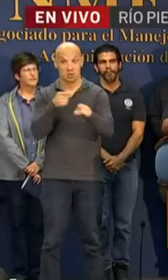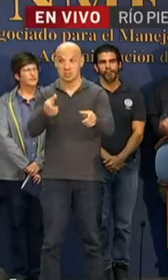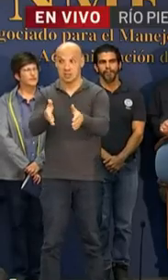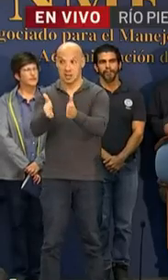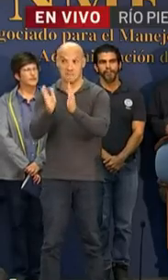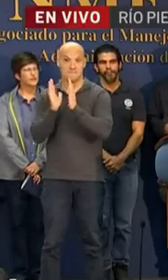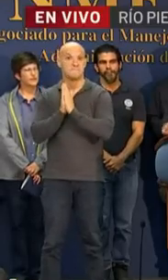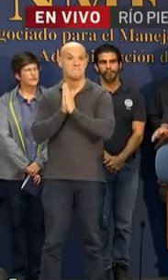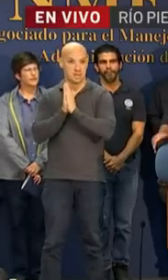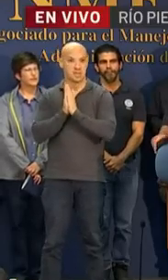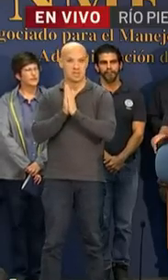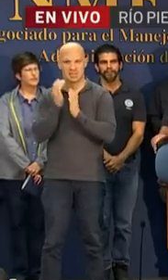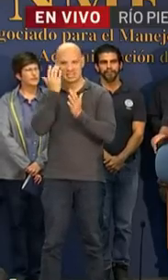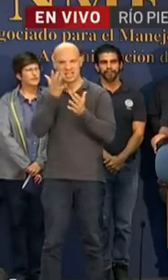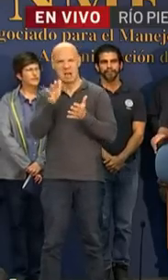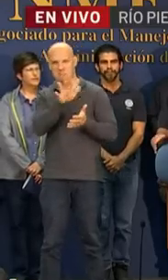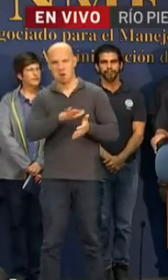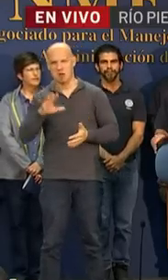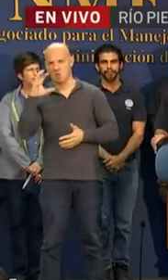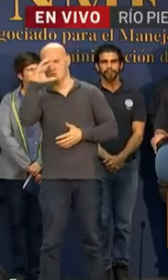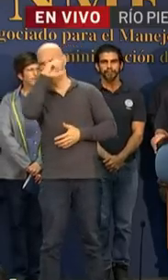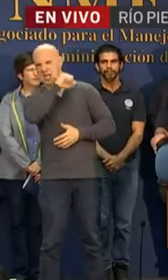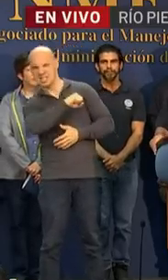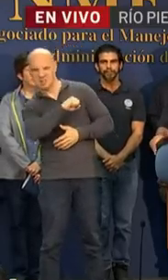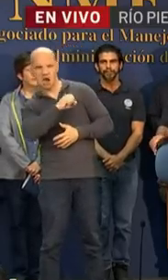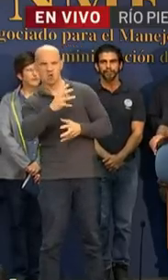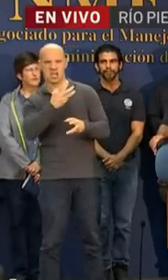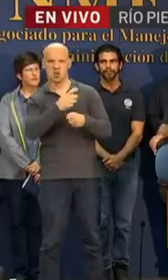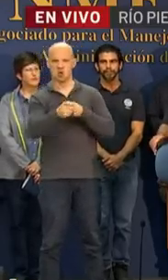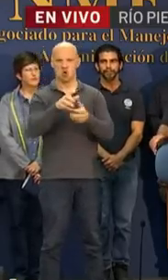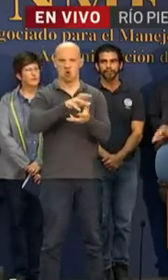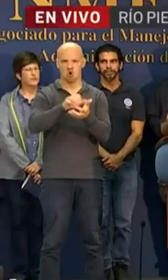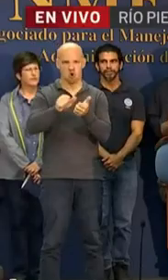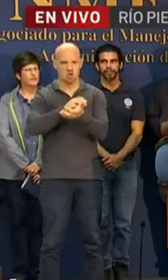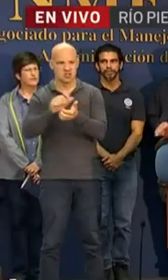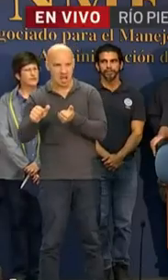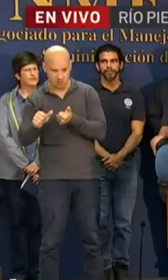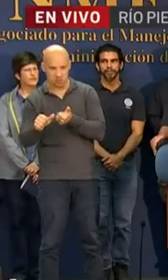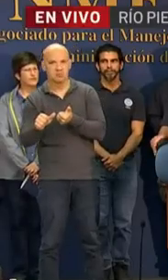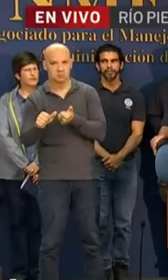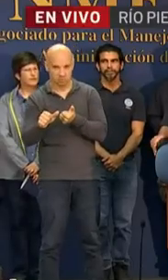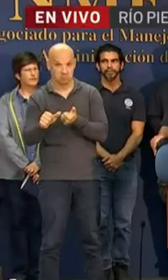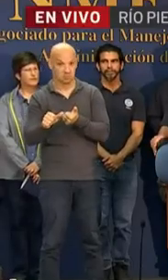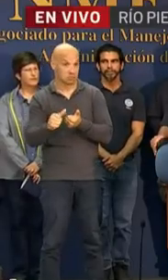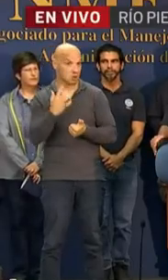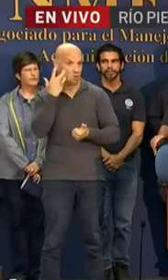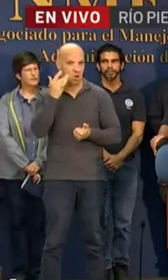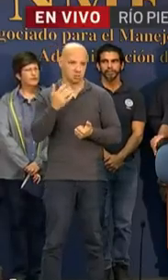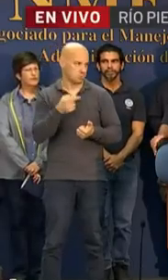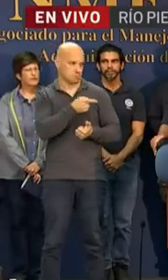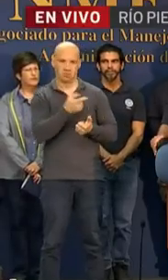LOS PROGRAMAS DE FEMA, NO SÓLO